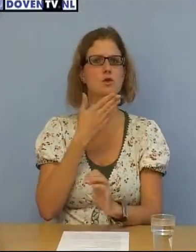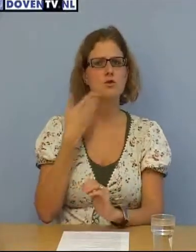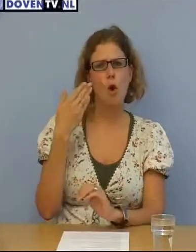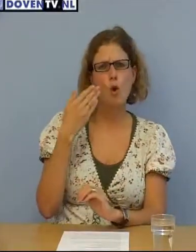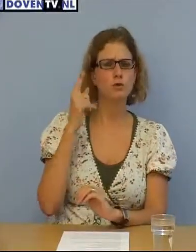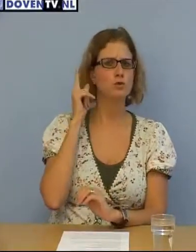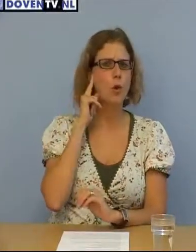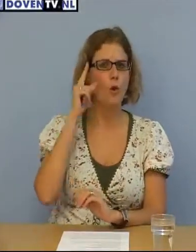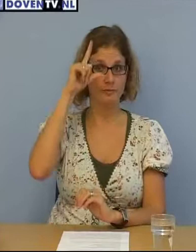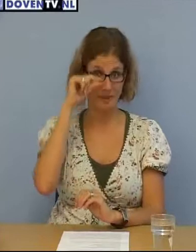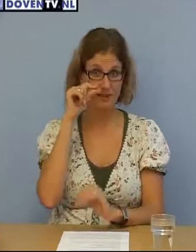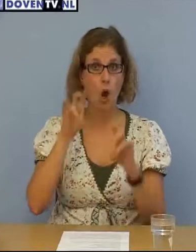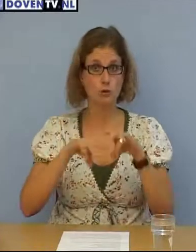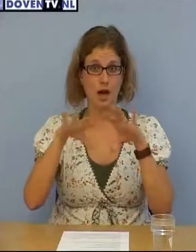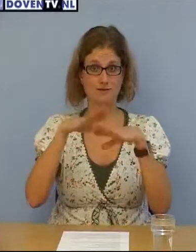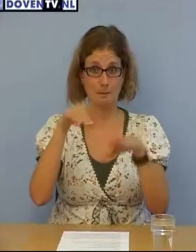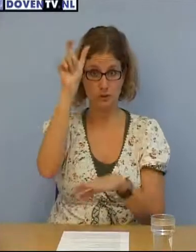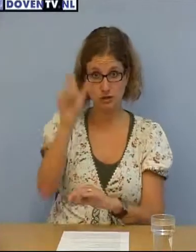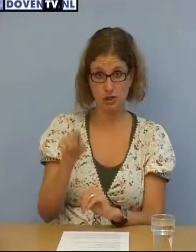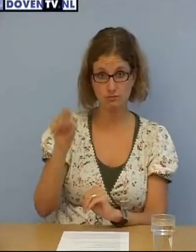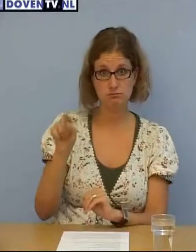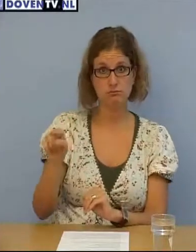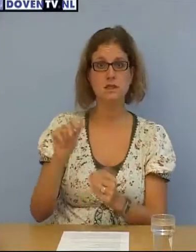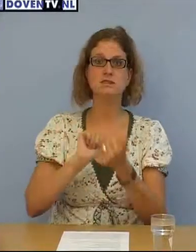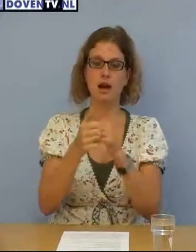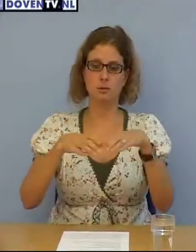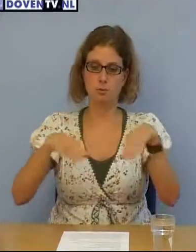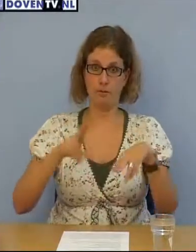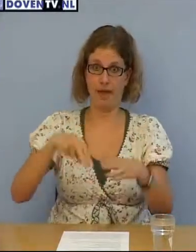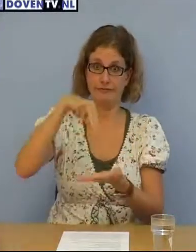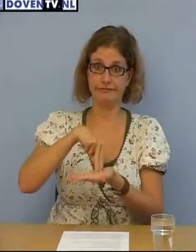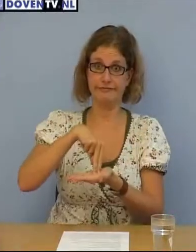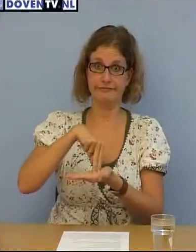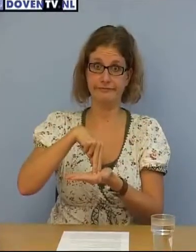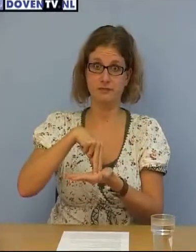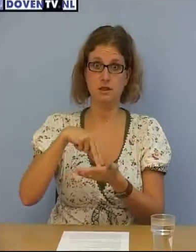Een jonge, doofblinde Australische zwemster bleef op het startblok staan...